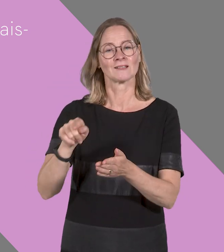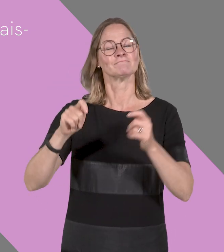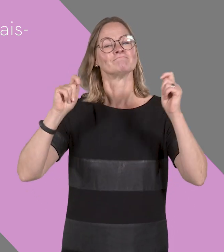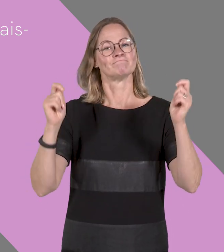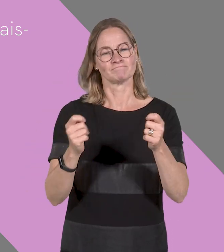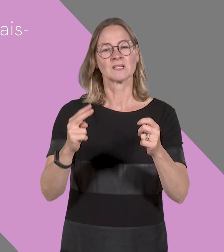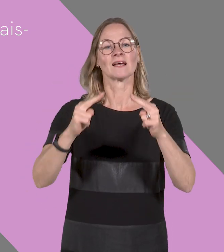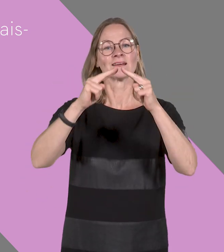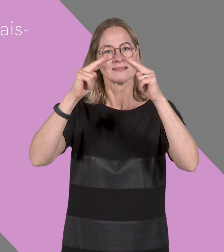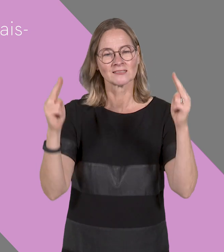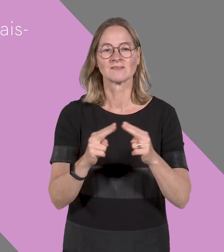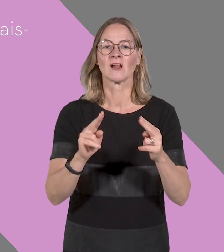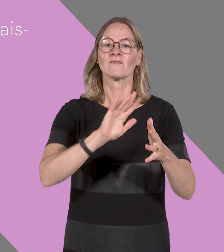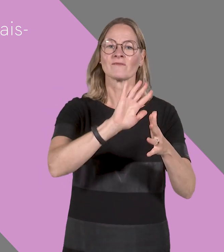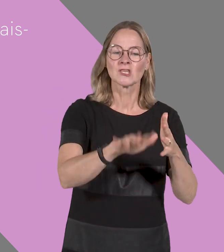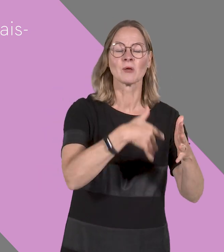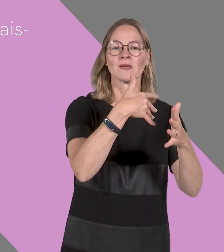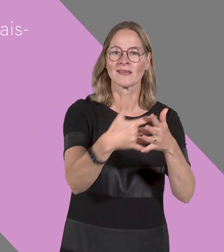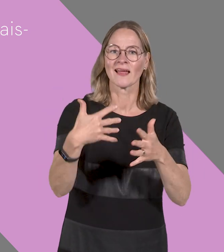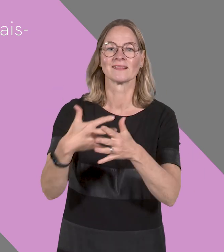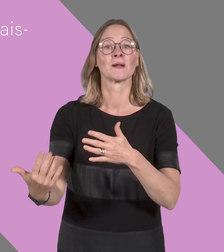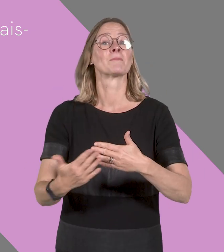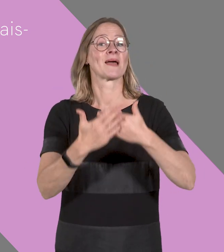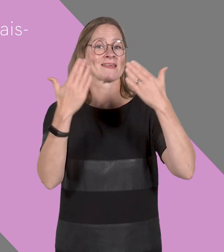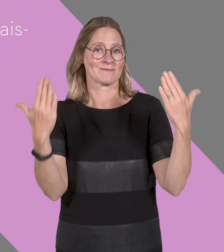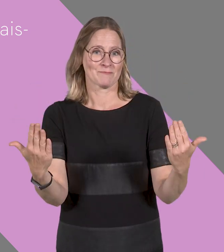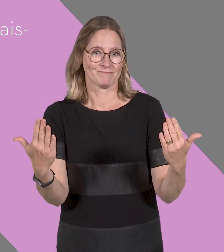jolloin vietetään kansainvälistä viittomakielten päivää.